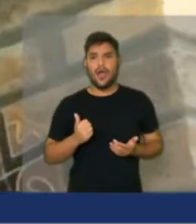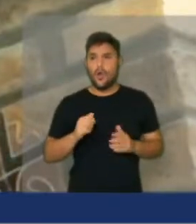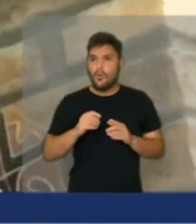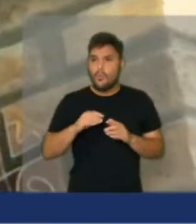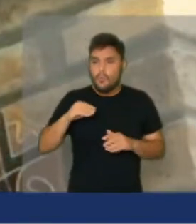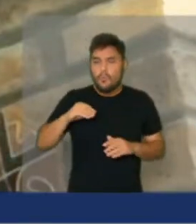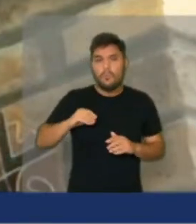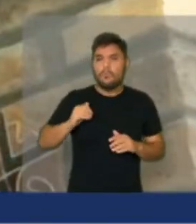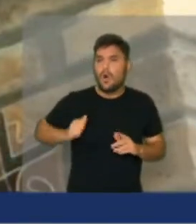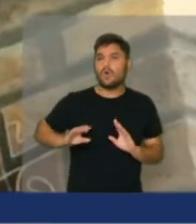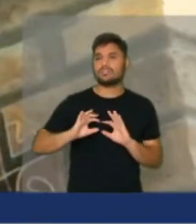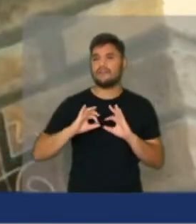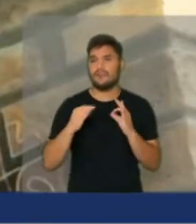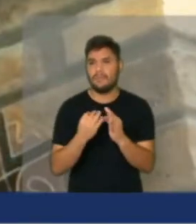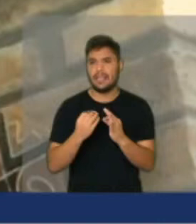PARA PROTEGER FAMÍLIAS QUE